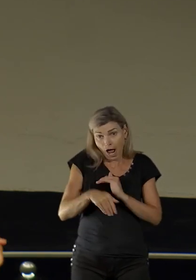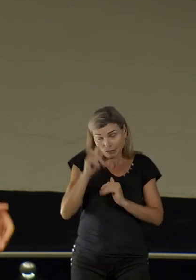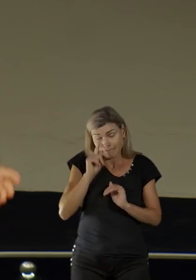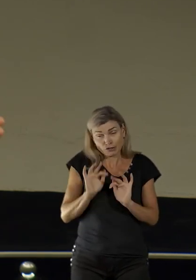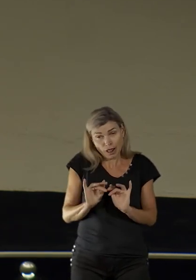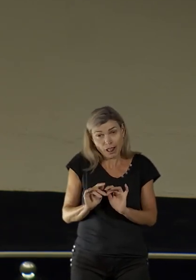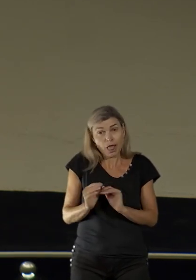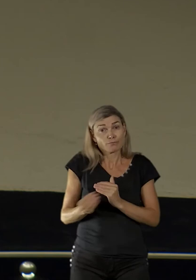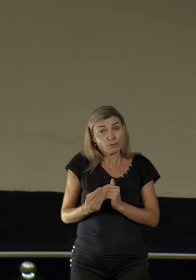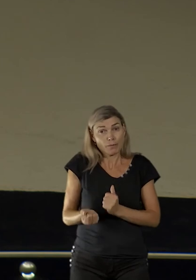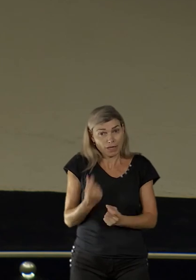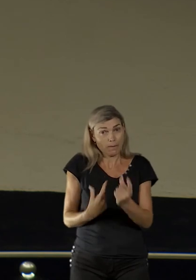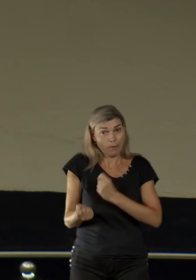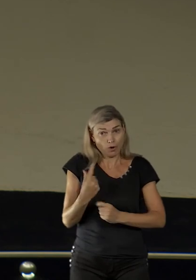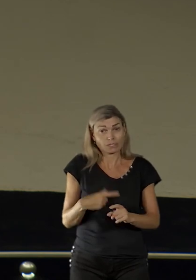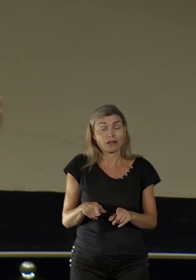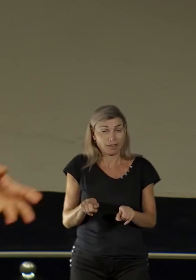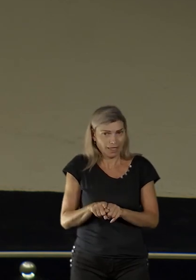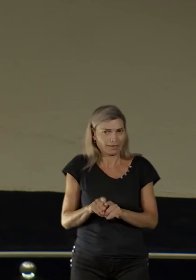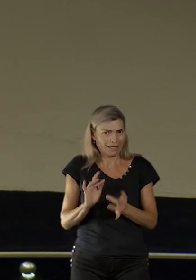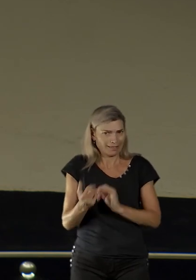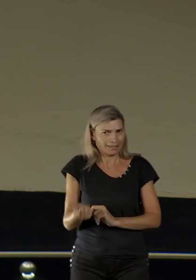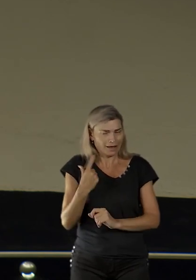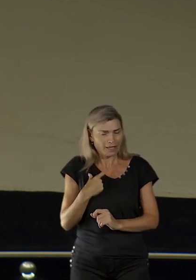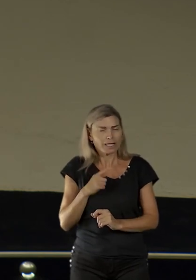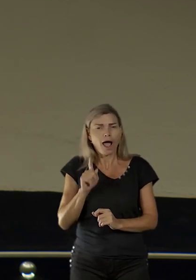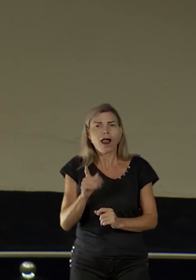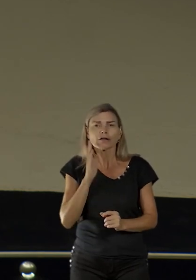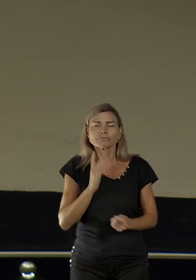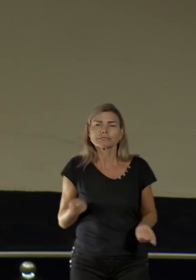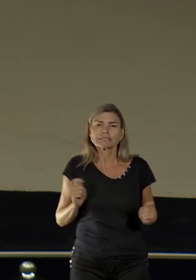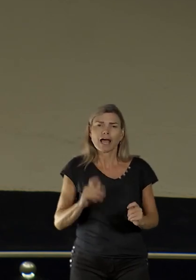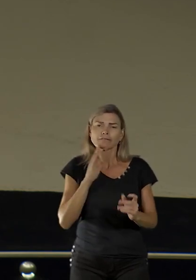Ale povězme si jenom na závěr úplně dnešní diskuse, co se stane,